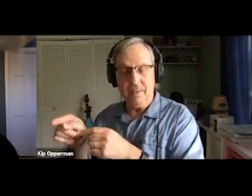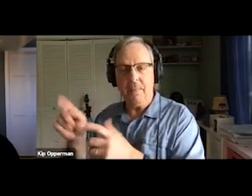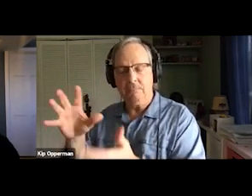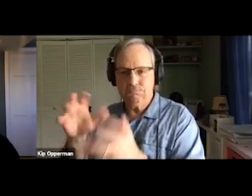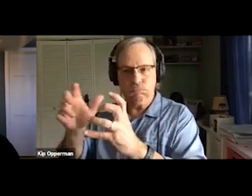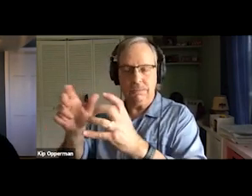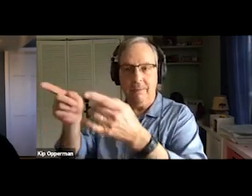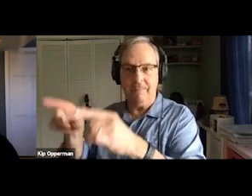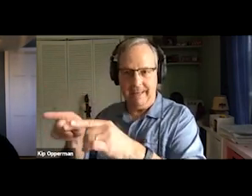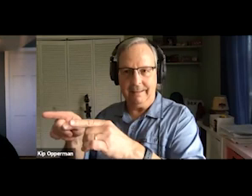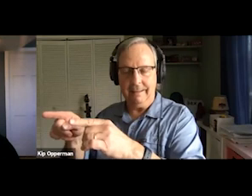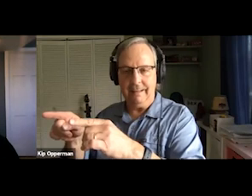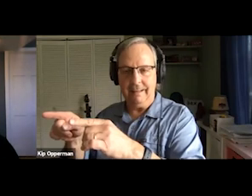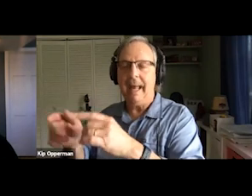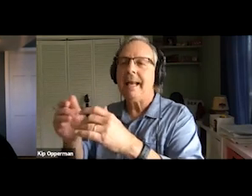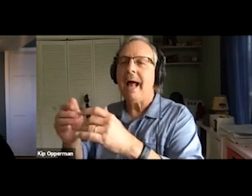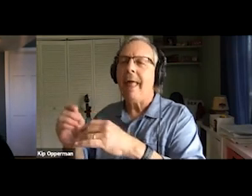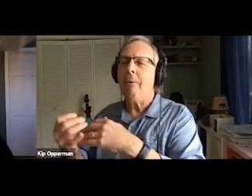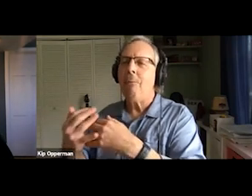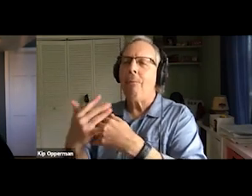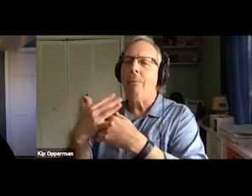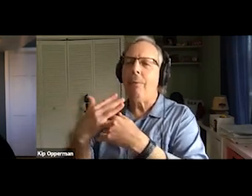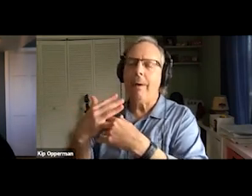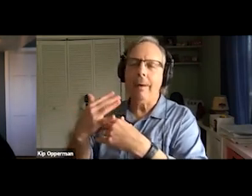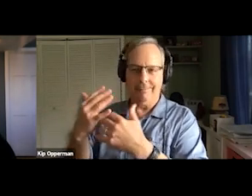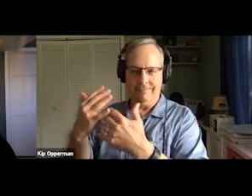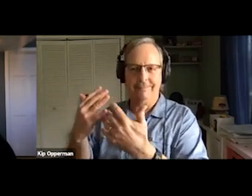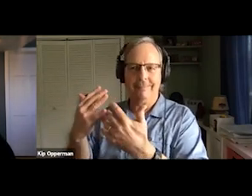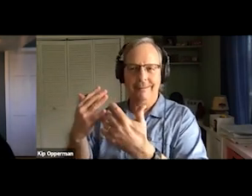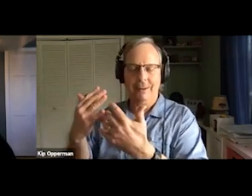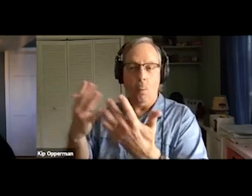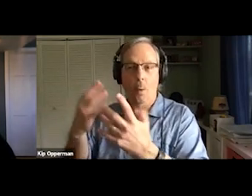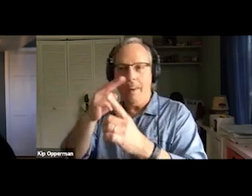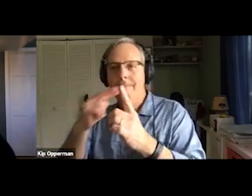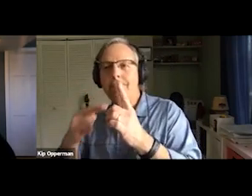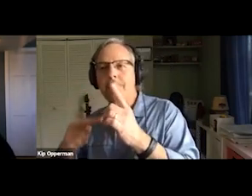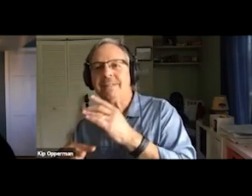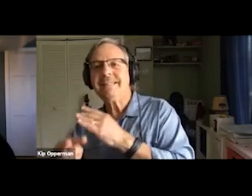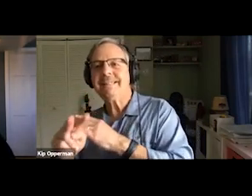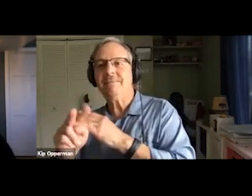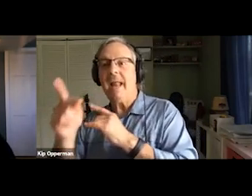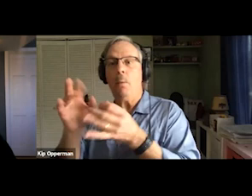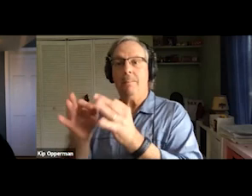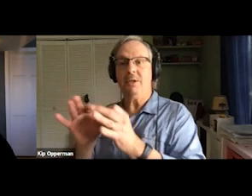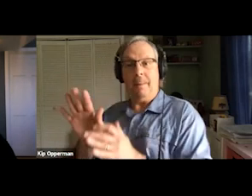y cómo eso influye en lo que percibimos y cómo estamos interpretando sus eventos traumáticos.